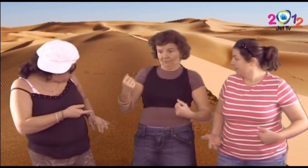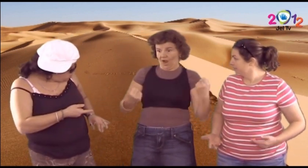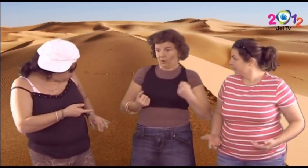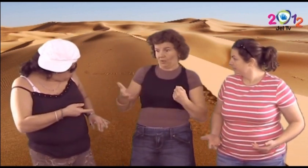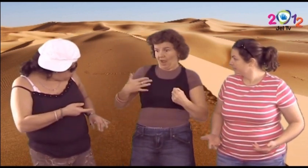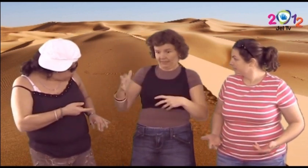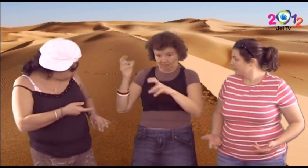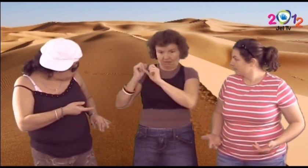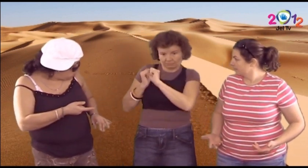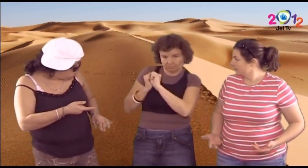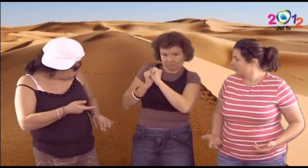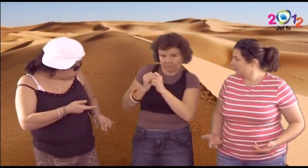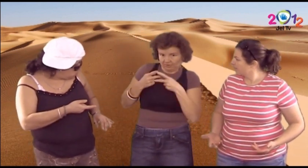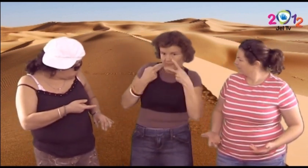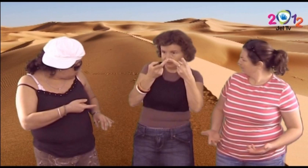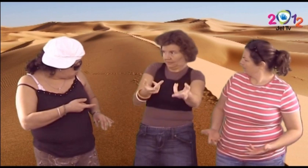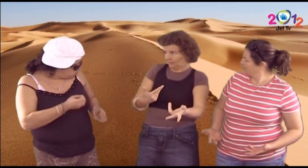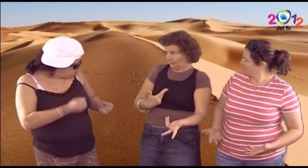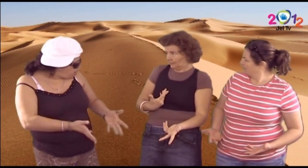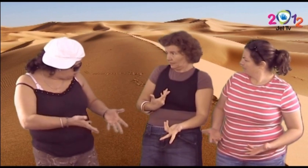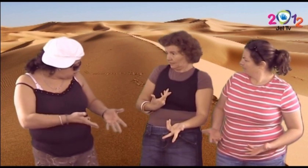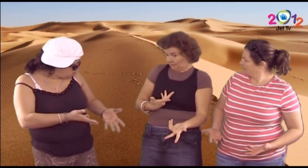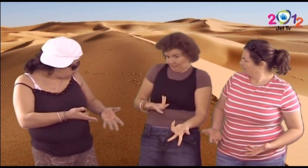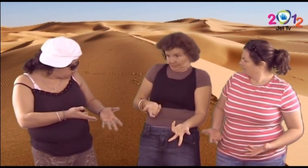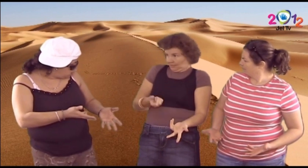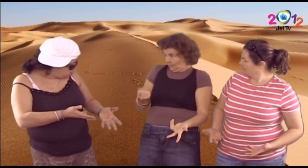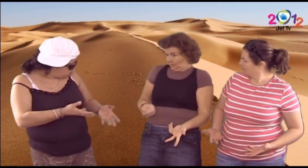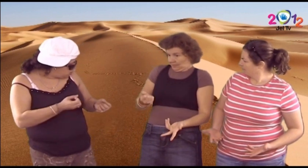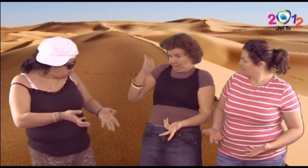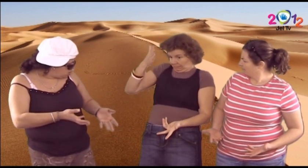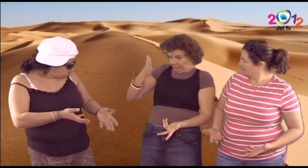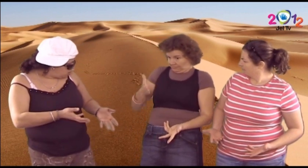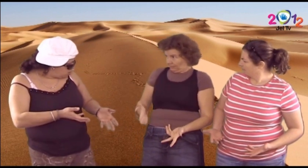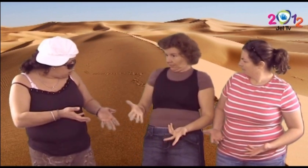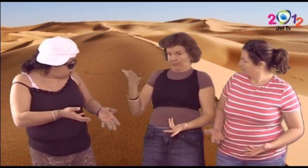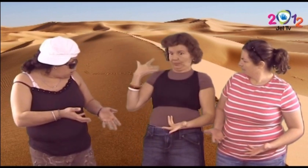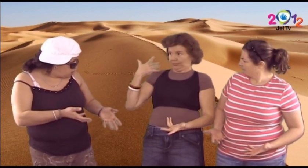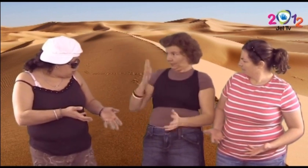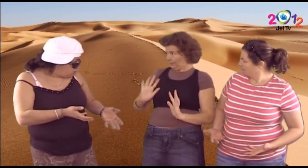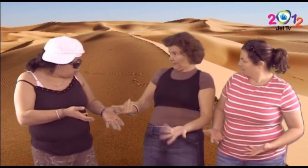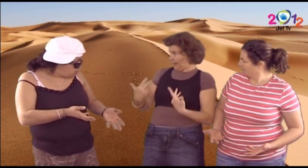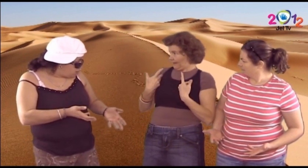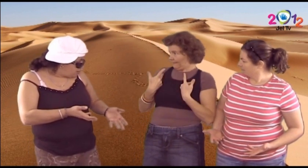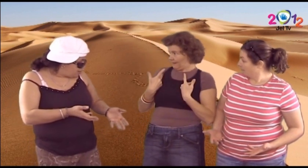Az autót hoznám ide. - Minek? Le lehet húzni az ablakot, szellõztetni lehetne.